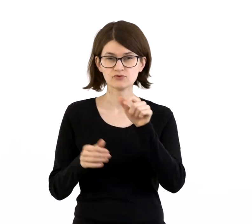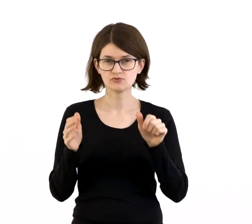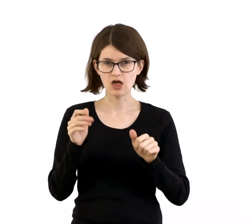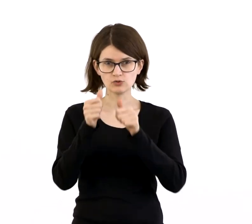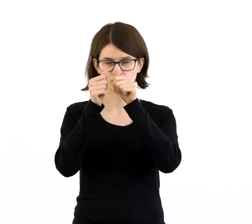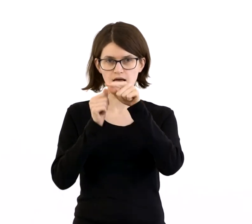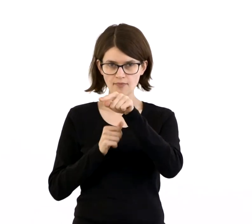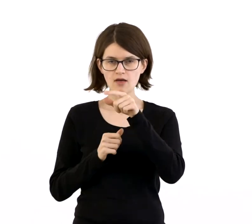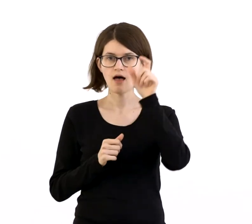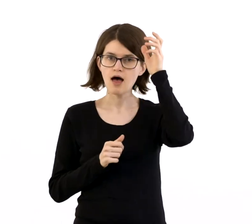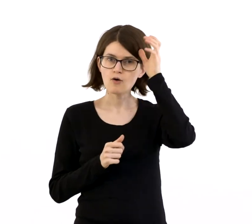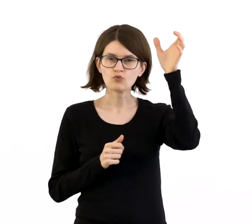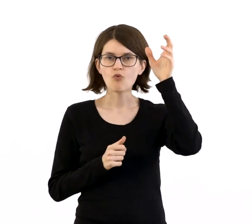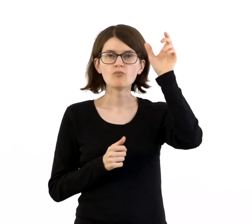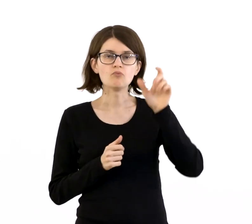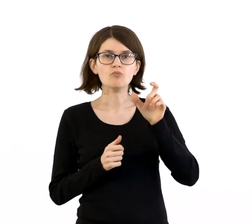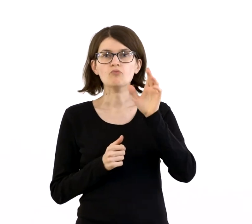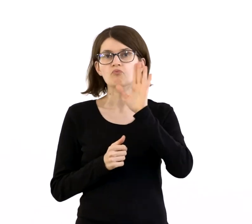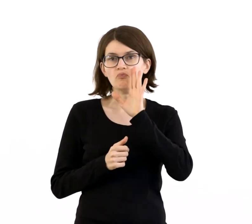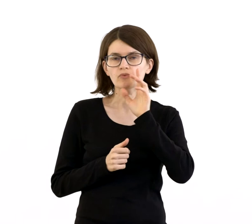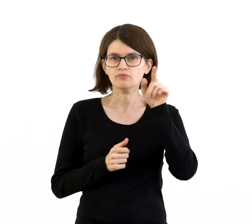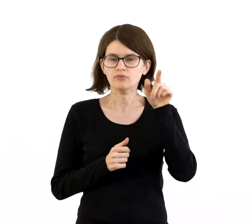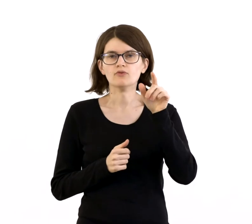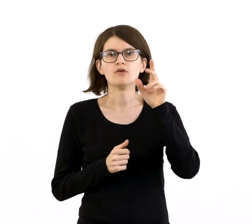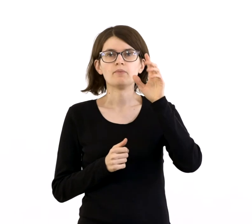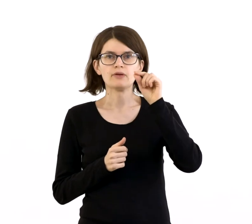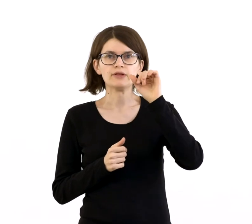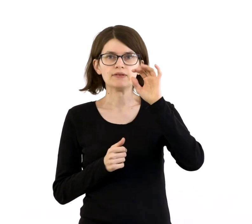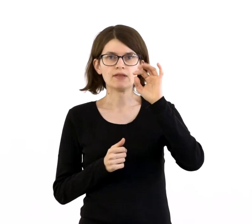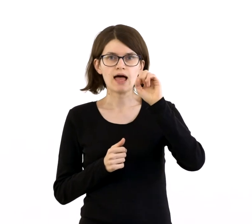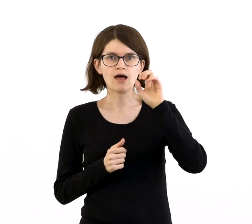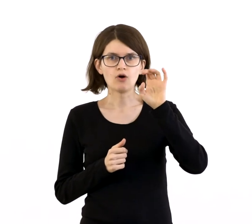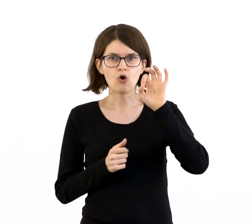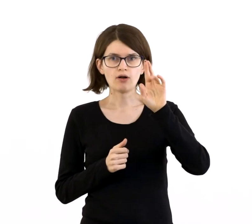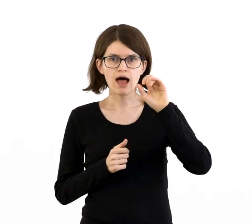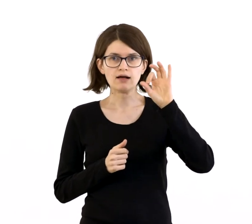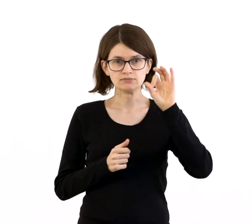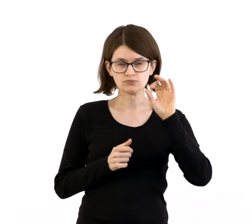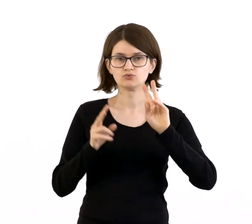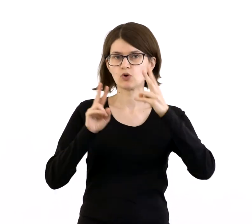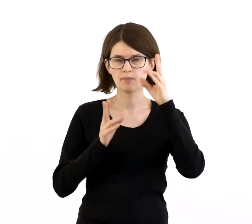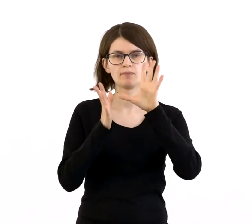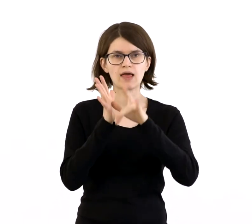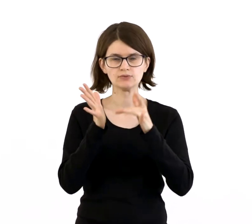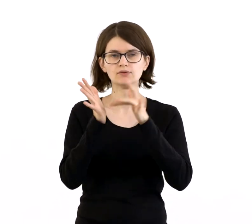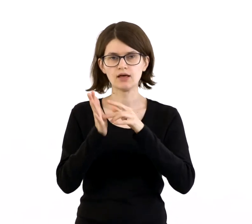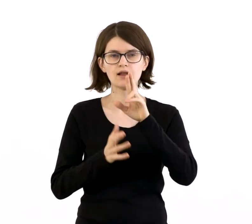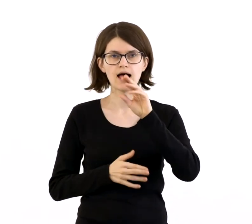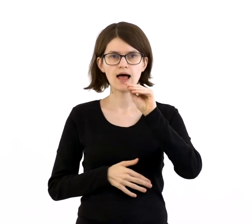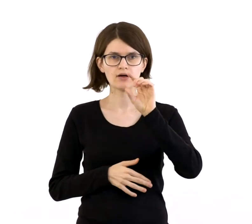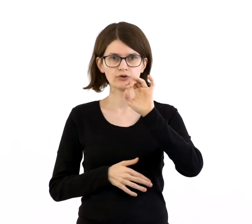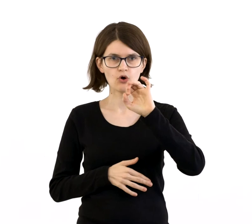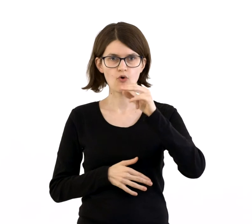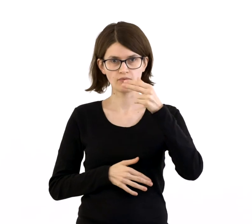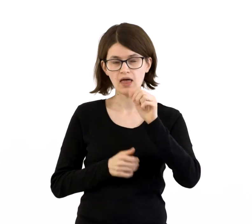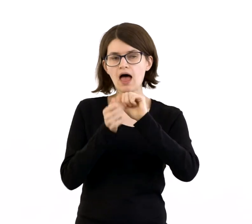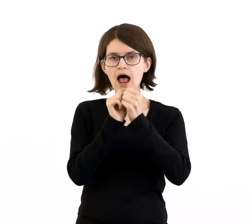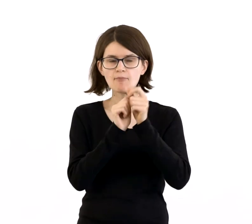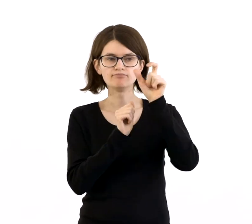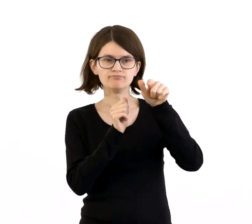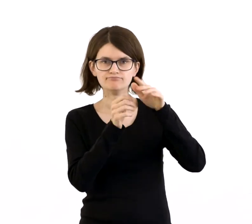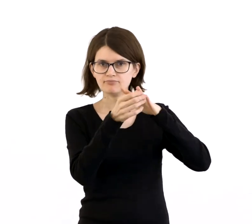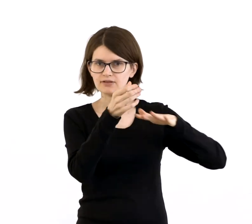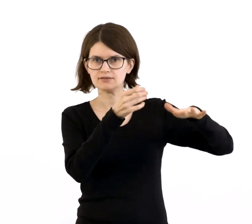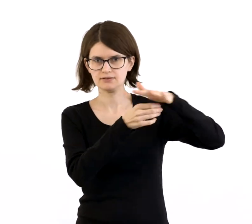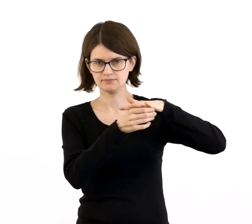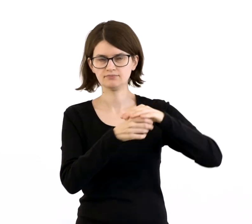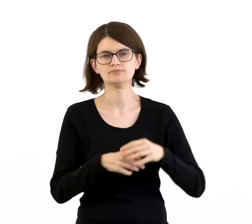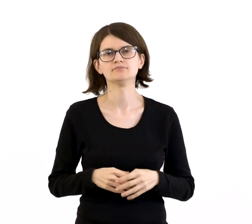Autorstwo rzeźby wiąże się z działalnością Pitagorasa z Region, bądź którejś z osób działających w jego kręgu.